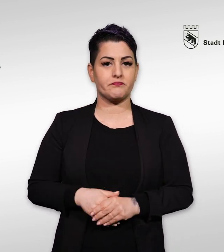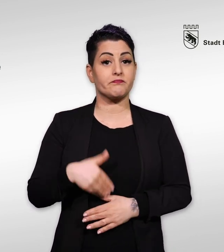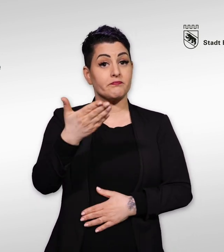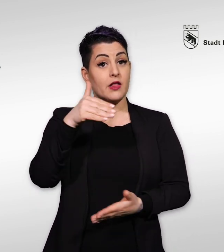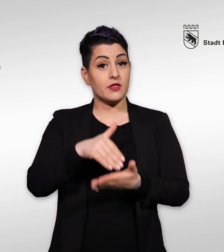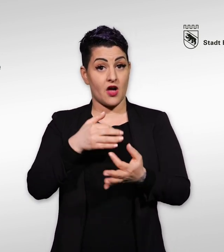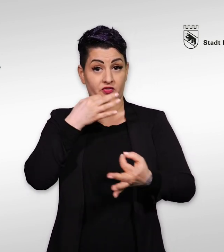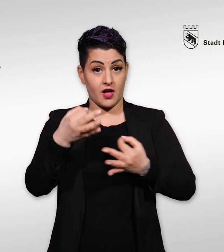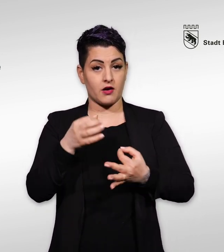Haben Sie Fragen?